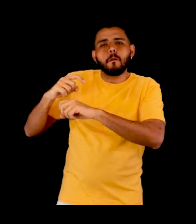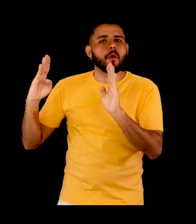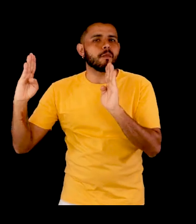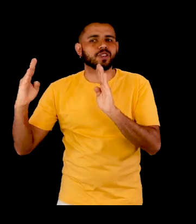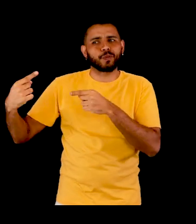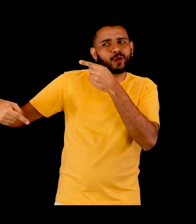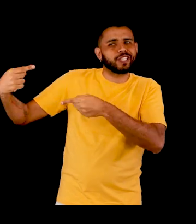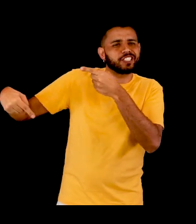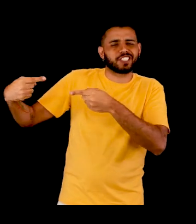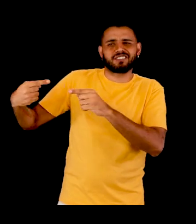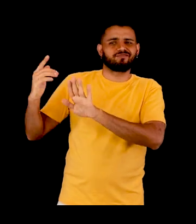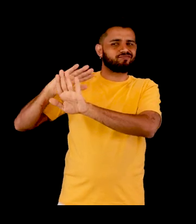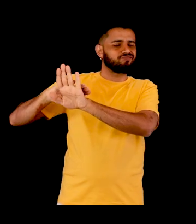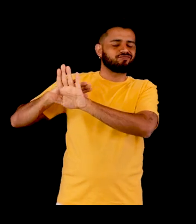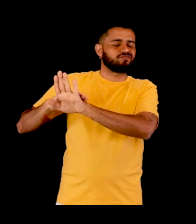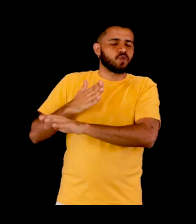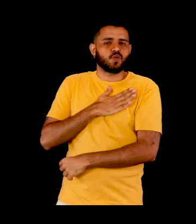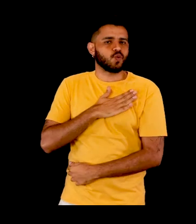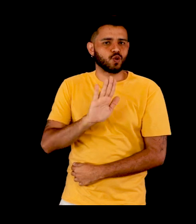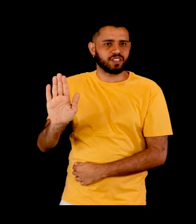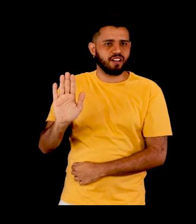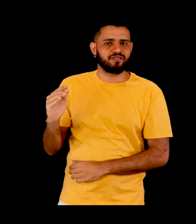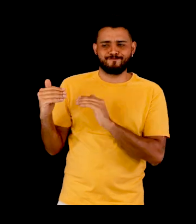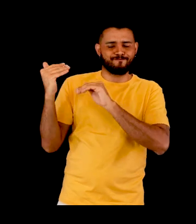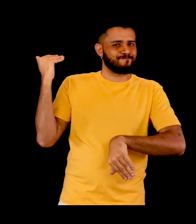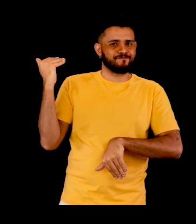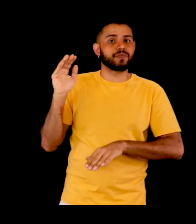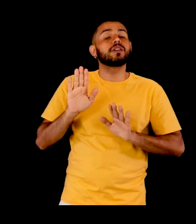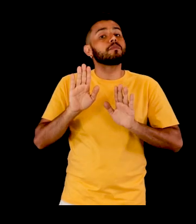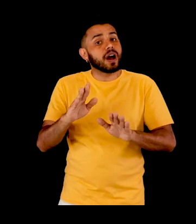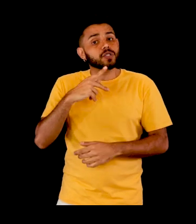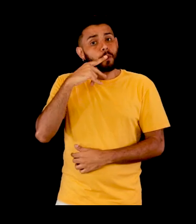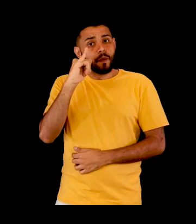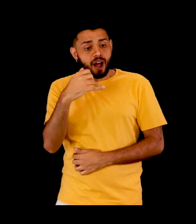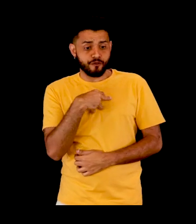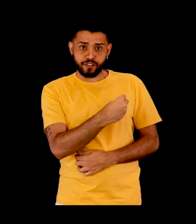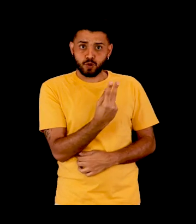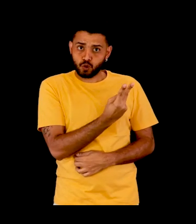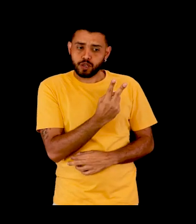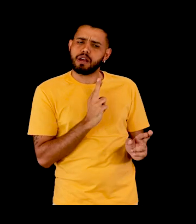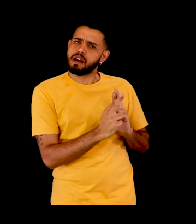Mas era uma relação legal que eles tinham, tanto é que o primeiro predinho que eles construíram,